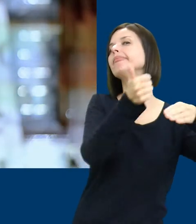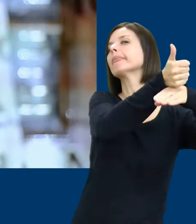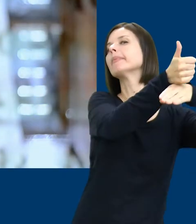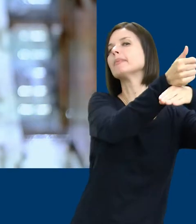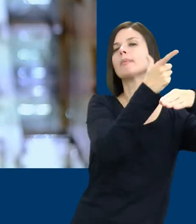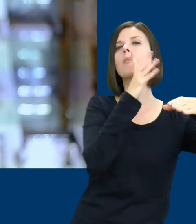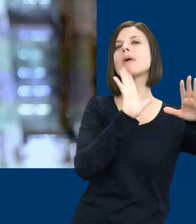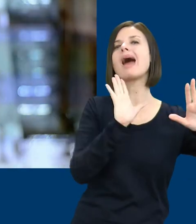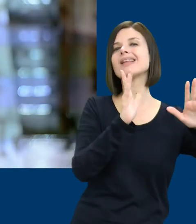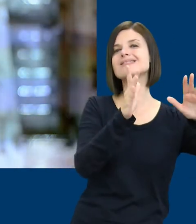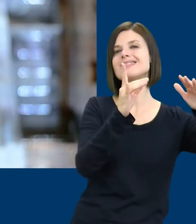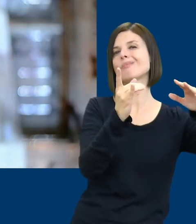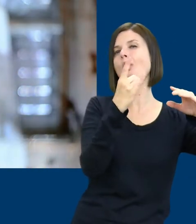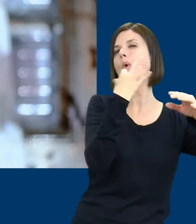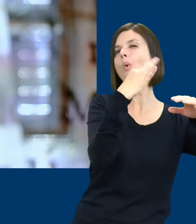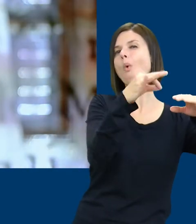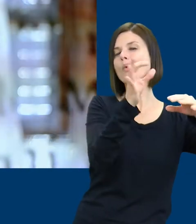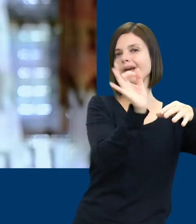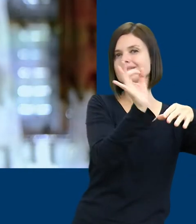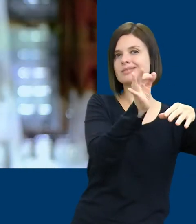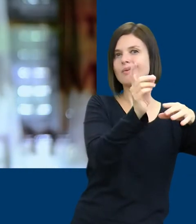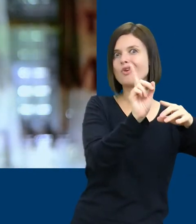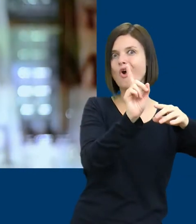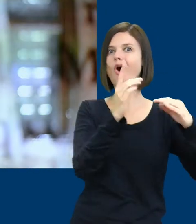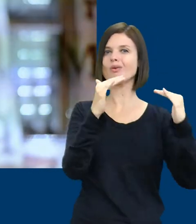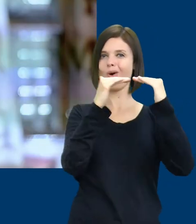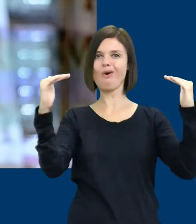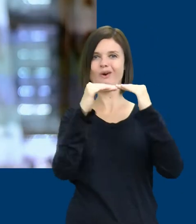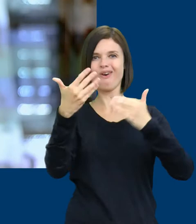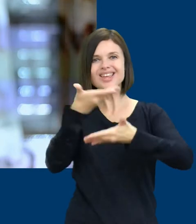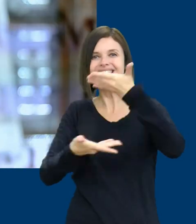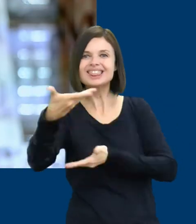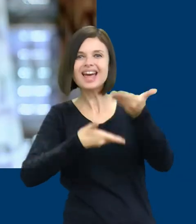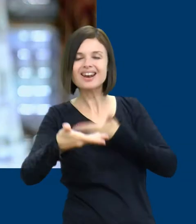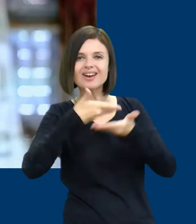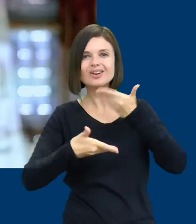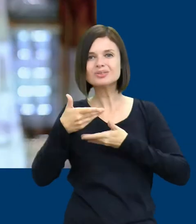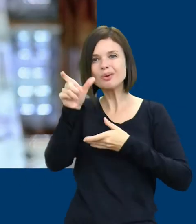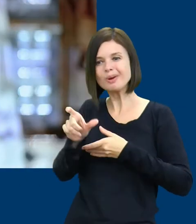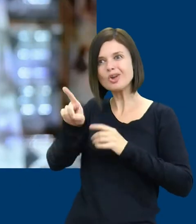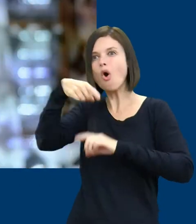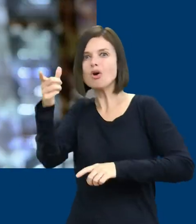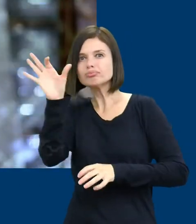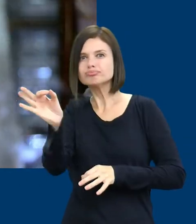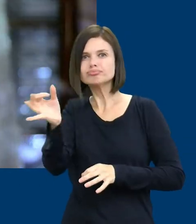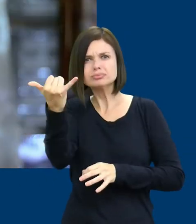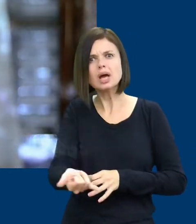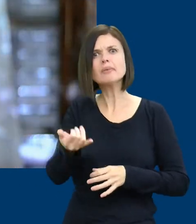parada sobre la tarima del que sabe sino que esté interactuando con otros que saben desde